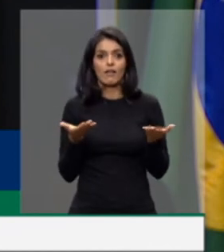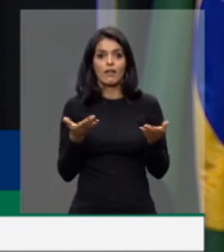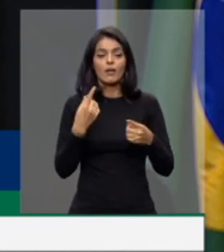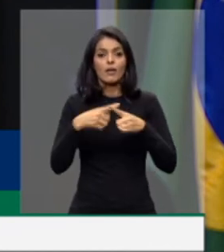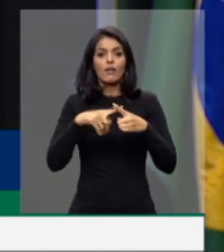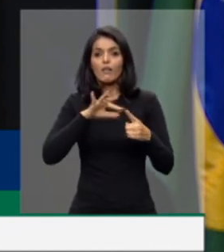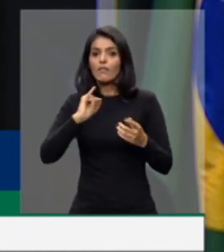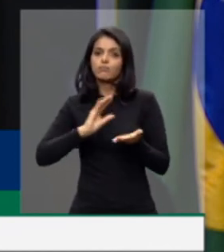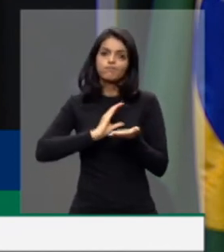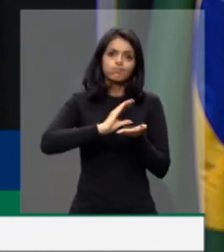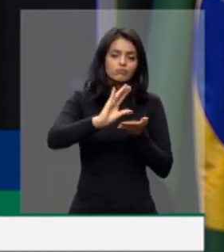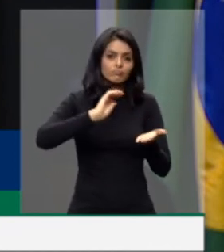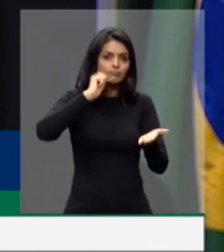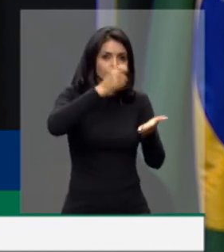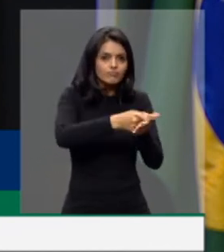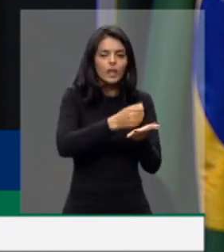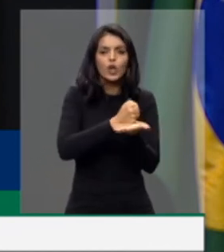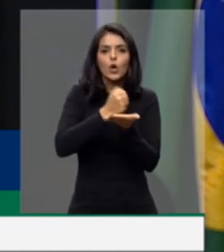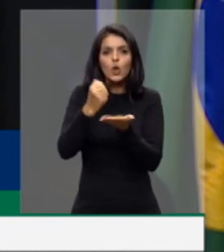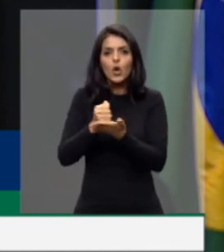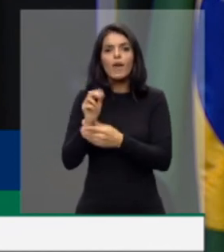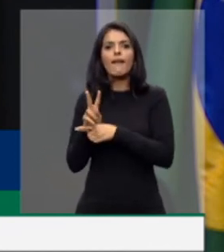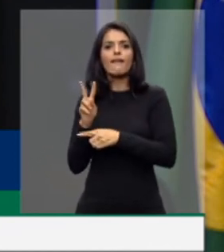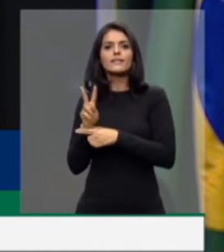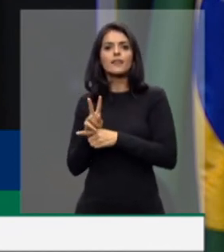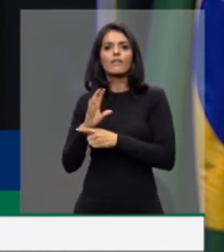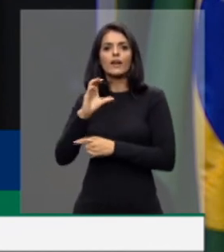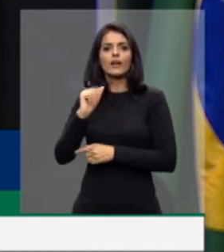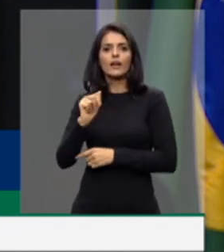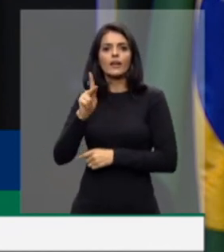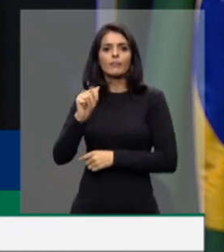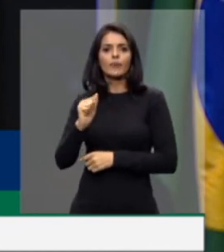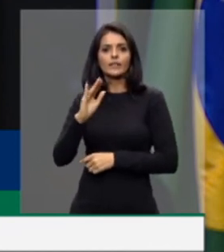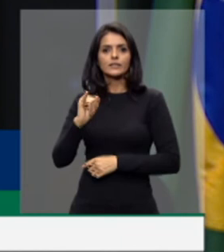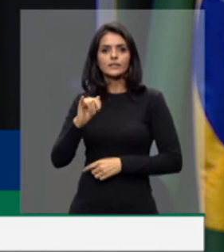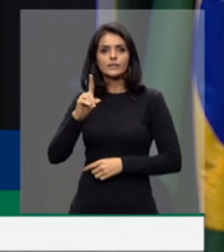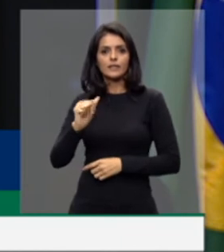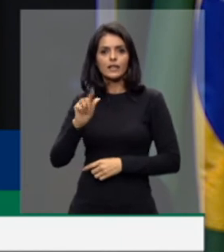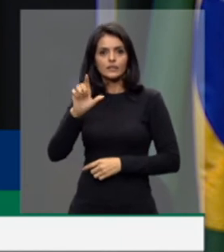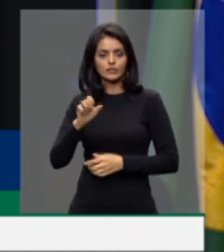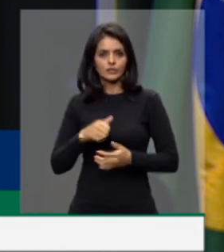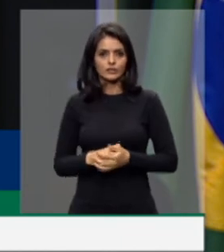ACOLHIDA PARCIAL A EMENDA DO TRECHO QUE TRATA DO ENCARGO A SER COBRADO, OS USUÁRIOS FINAIS PARA REMUNERAR